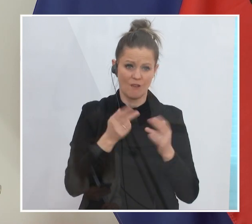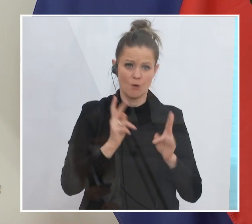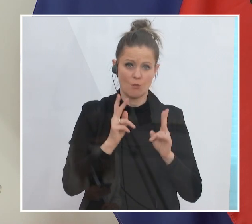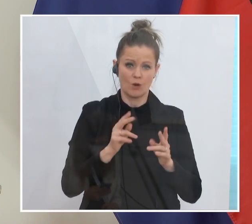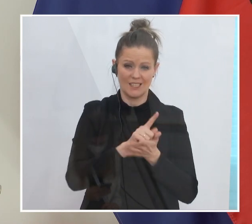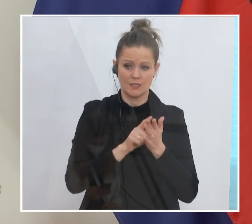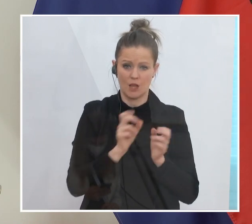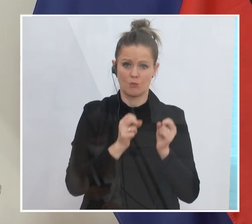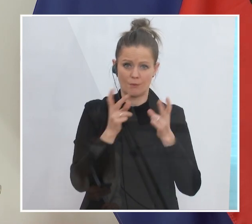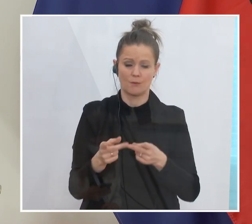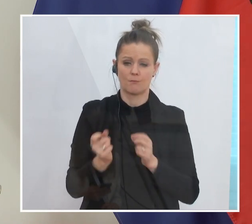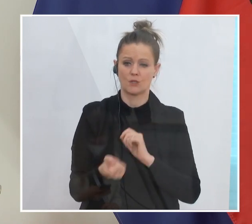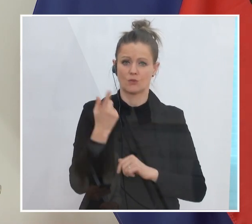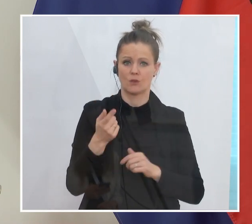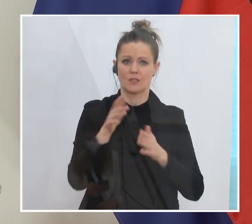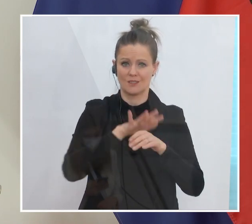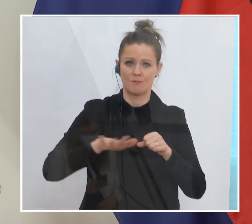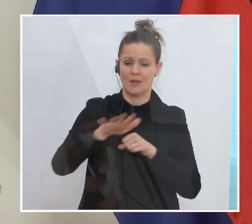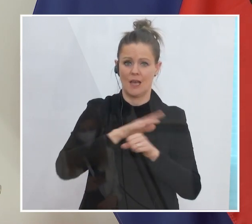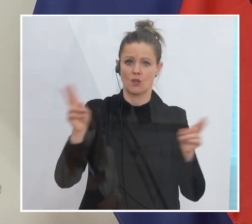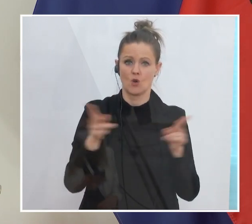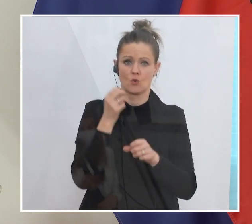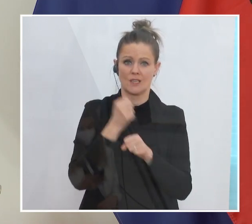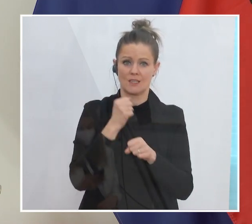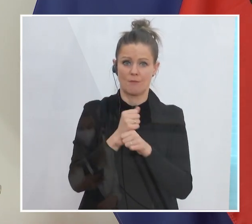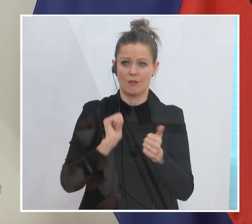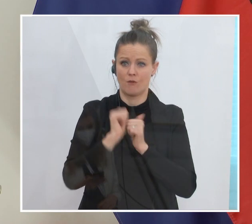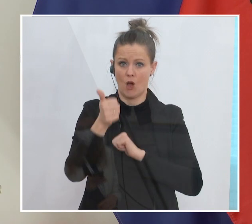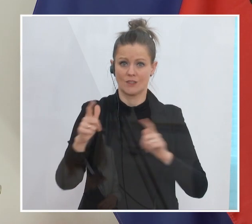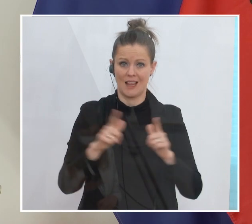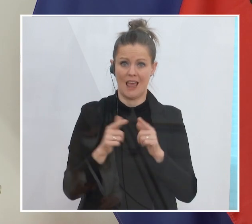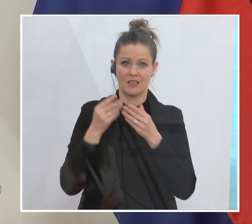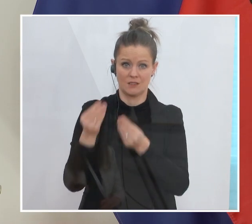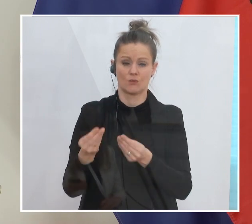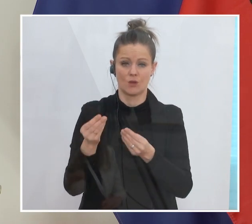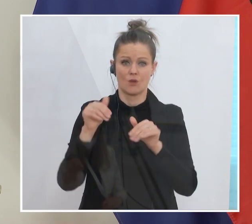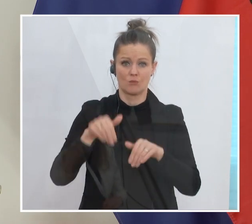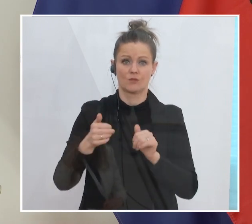im Bereich der Kurzarbeit in Vorleistung treten. Das wird rückwirkend abgerechnet. Dasselbe gilt